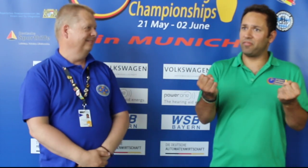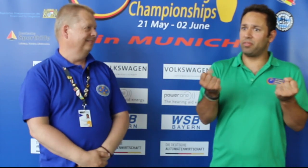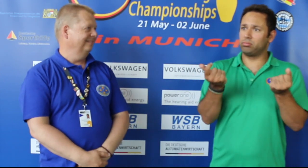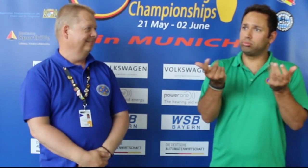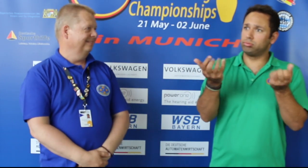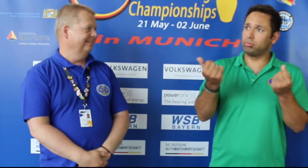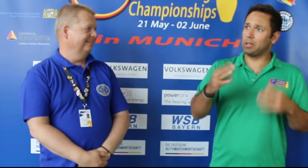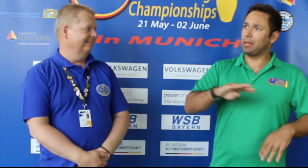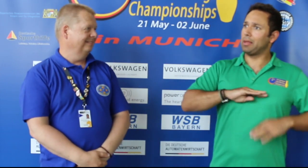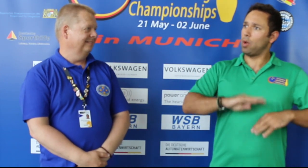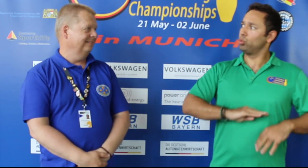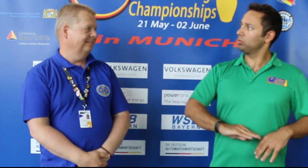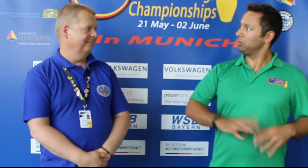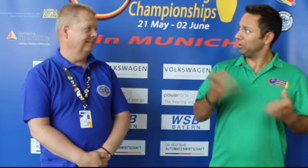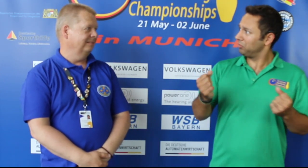Gibt es hier viele Jugendliche?